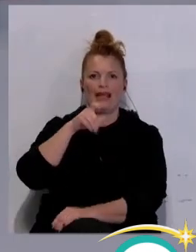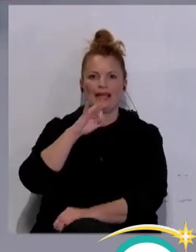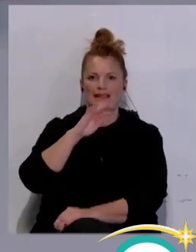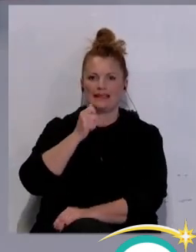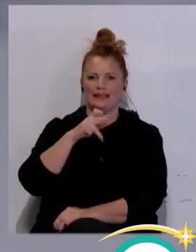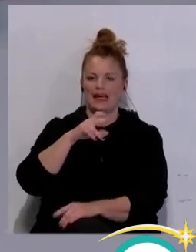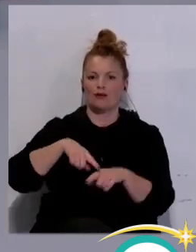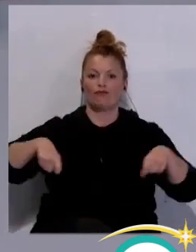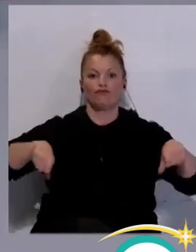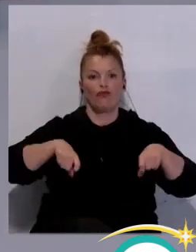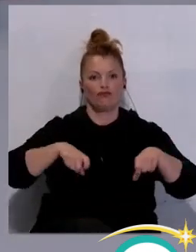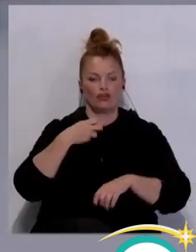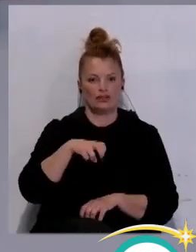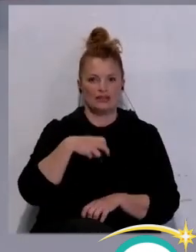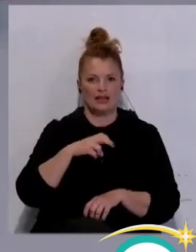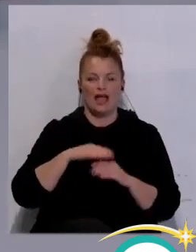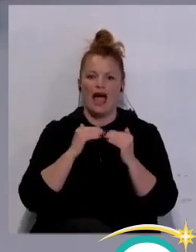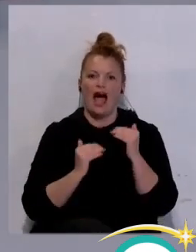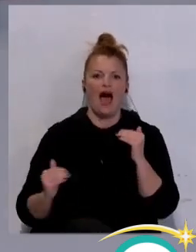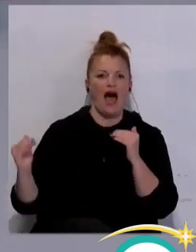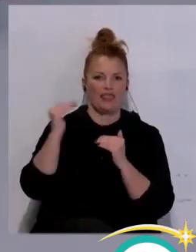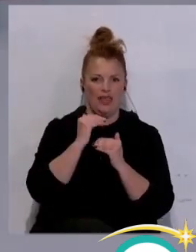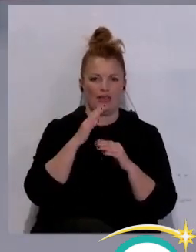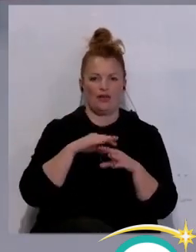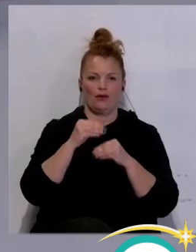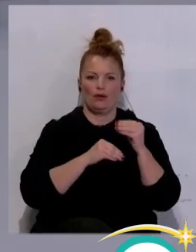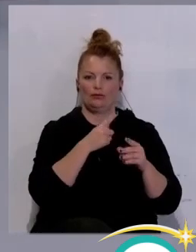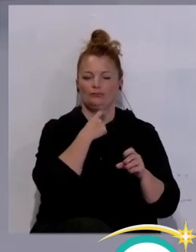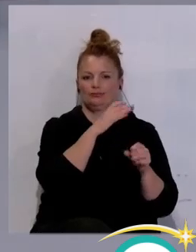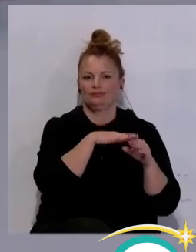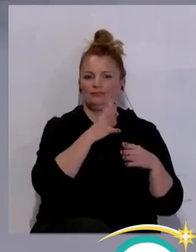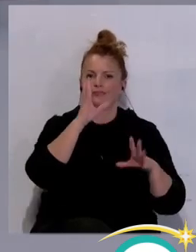de esta forma asciende de categoría tras haber militado en su vuelta a Cádiz en las filas del